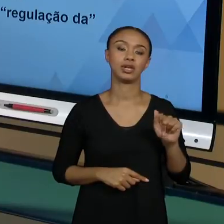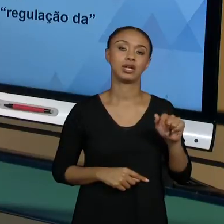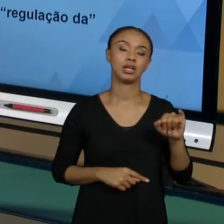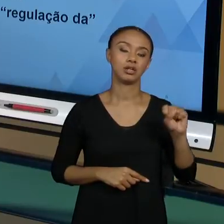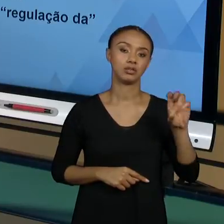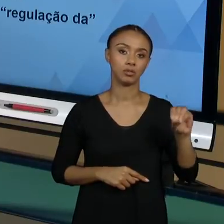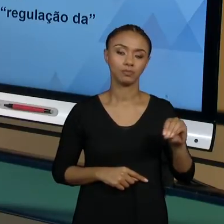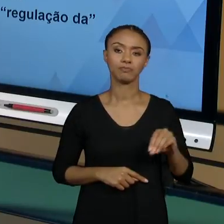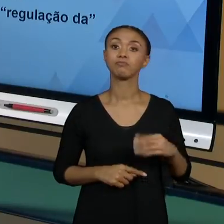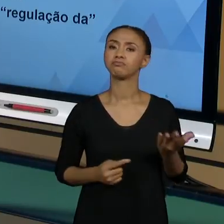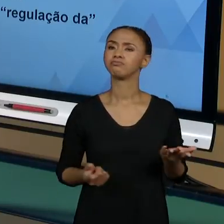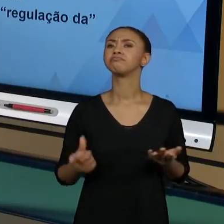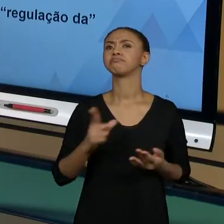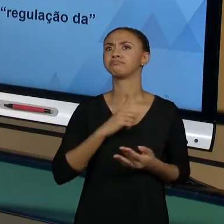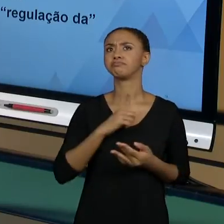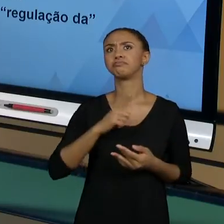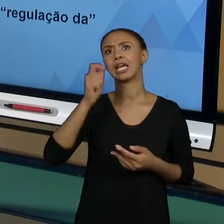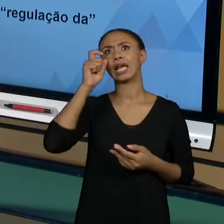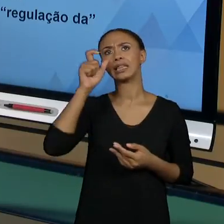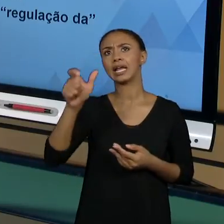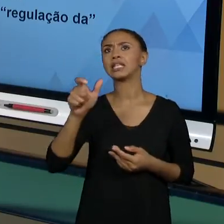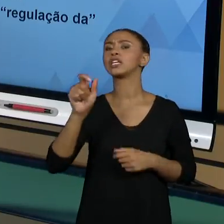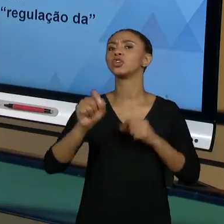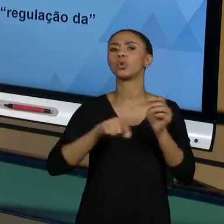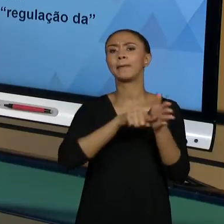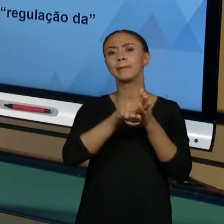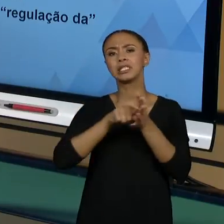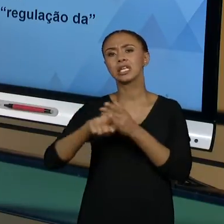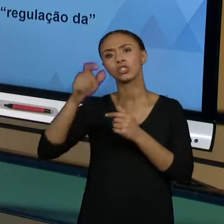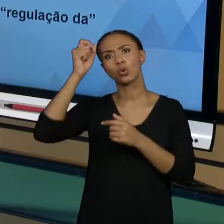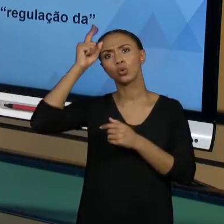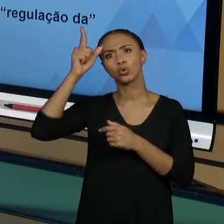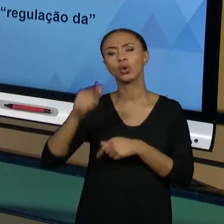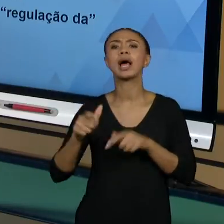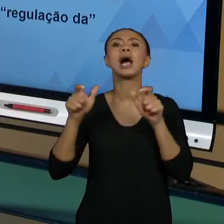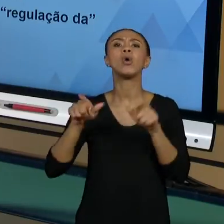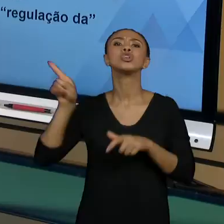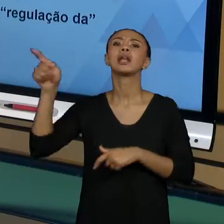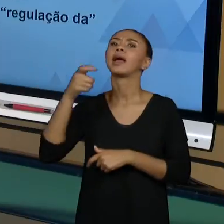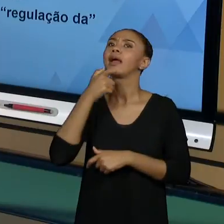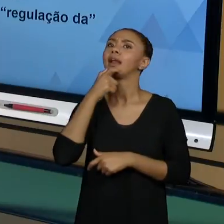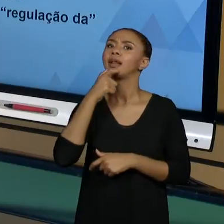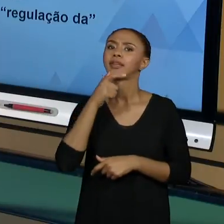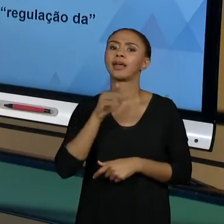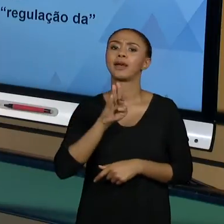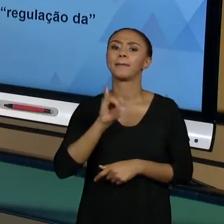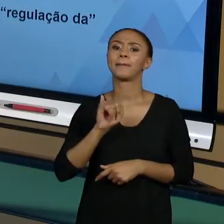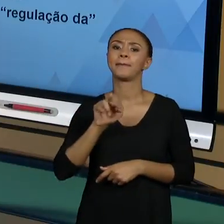CULTURAIS TÊM UMA ORIGEM NUM ESPAÇO BEM INTERESSANTE, QUE É NO CENTRO DE ESTUDOS